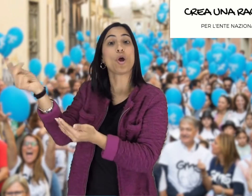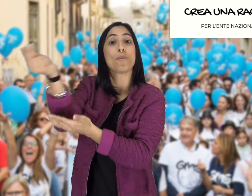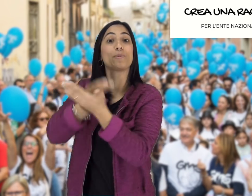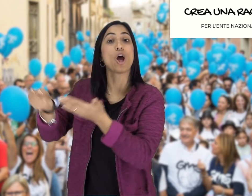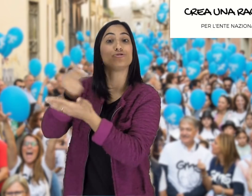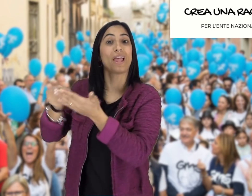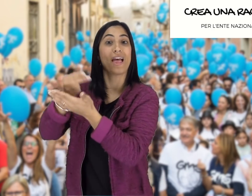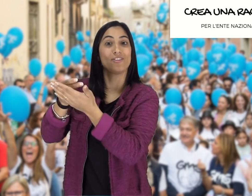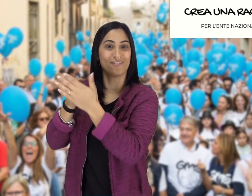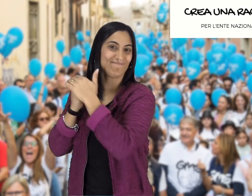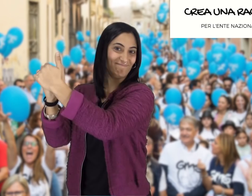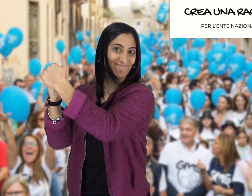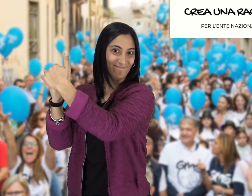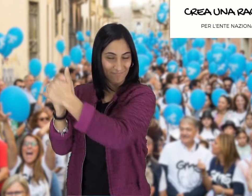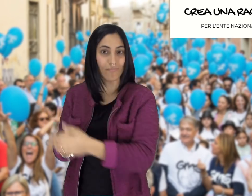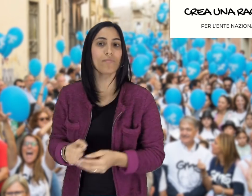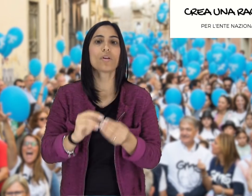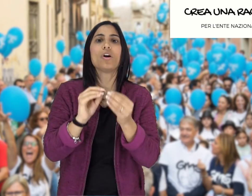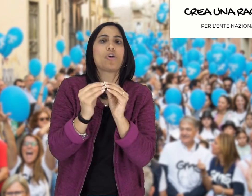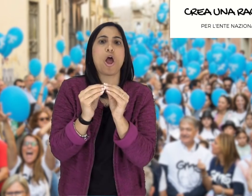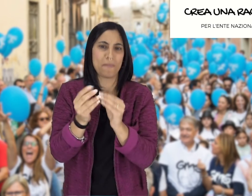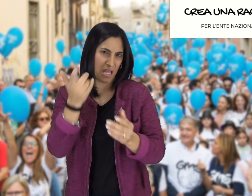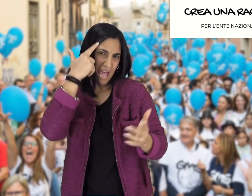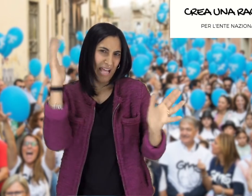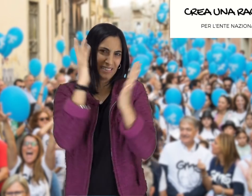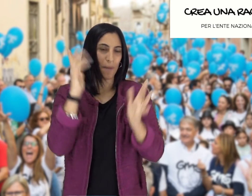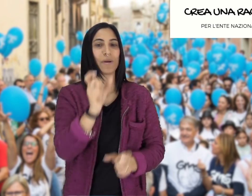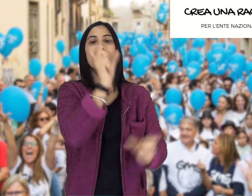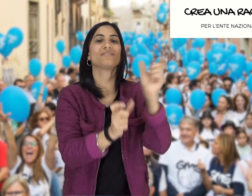per supportare attività e progetti. Come funziona?